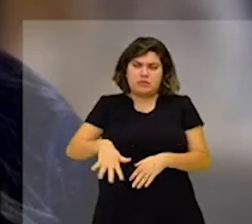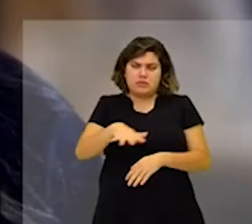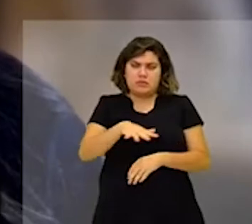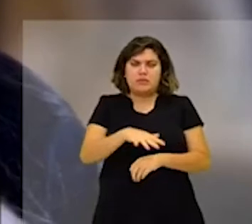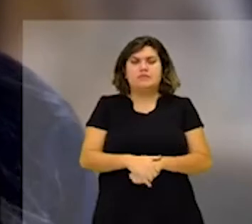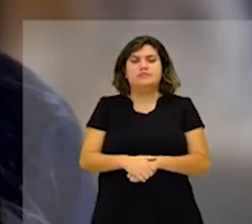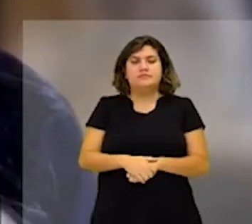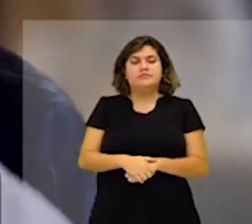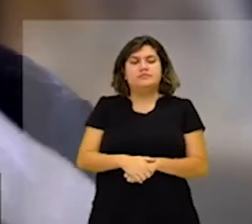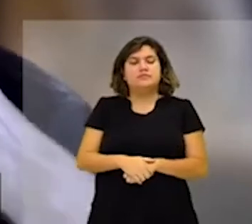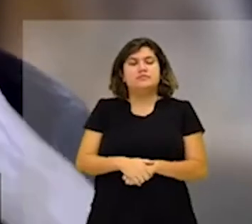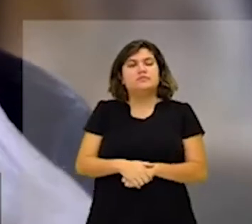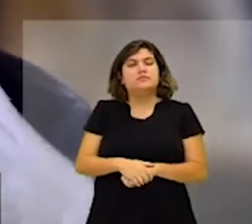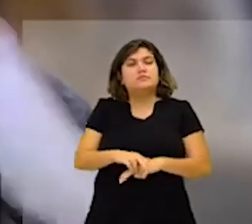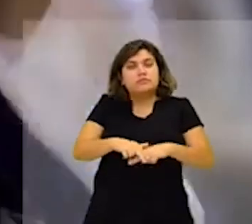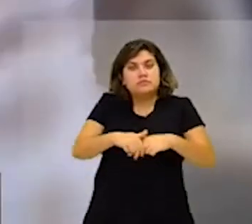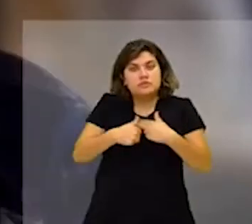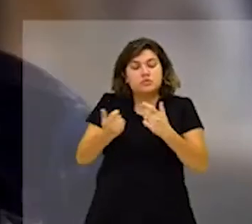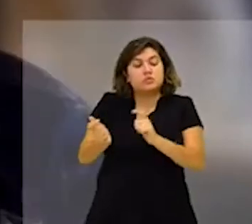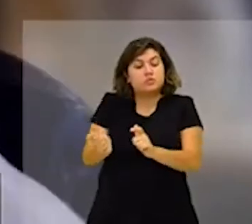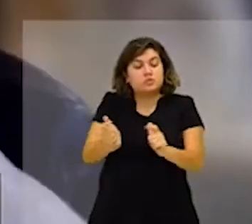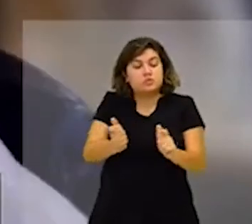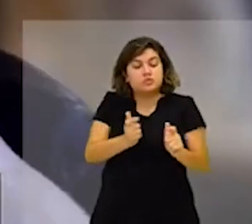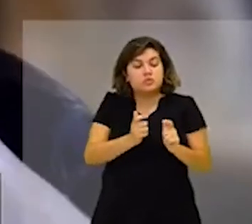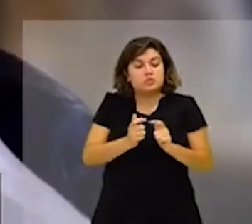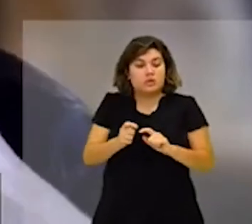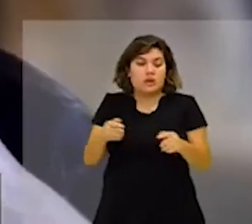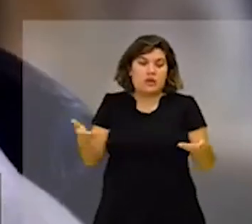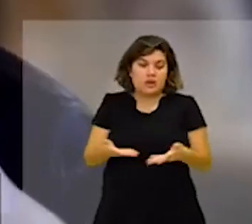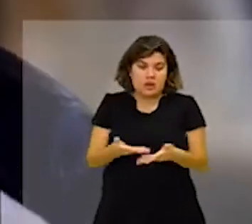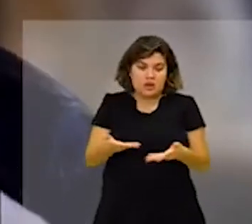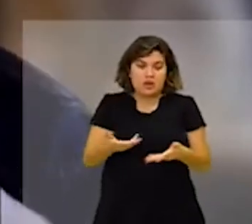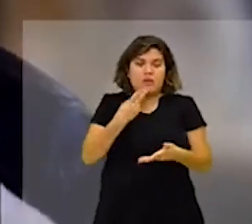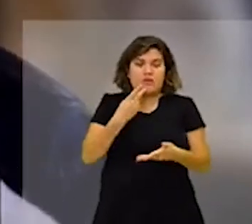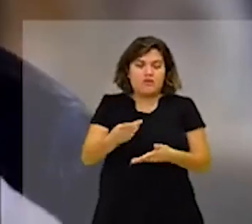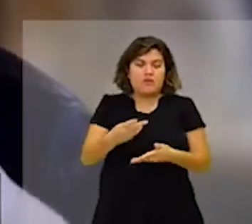partir desses lugares na e agora vou chegar na nossa questão mais nossa da participação